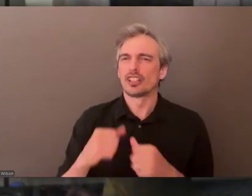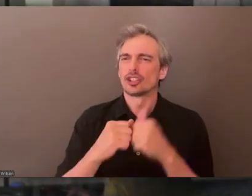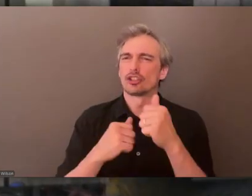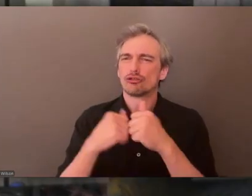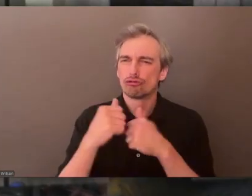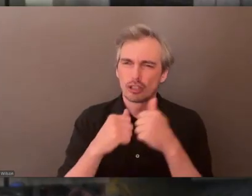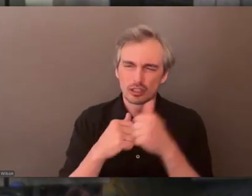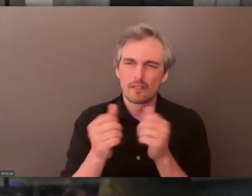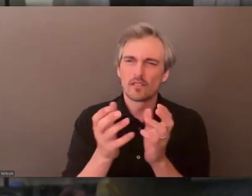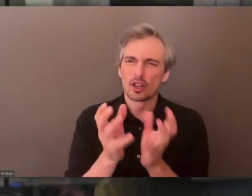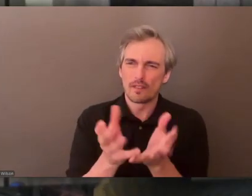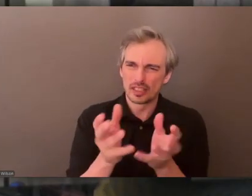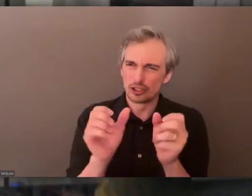これは素晴らしい教育の瞬間です。